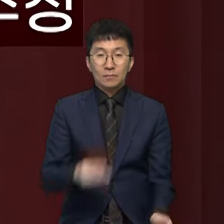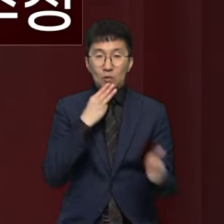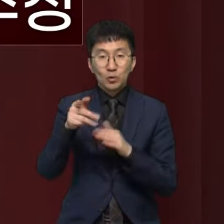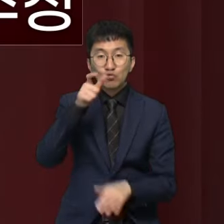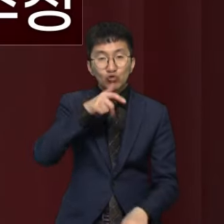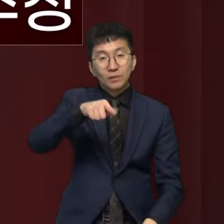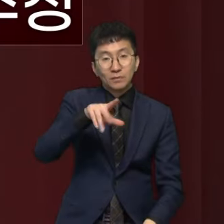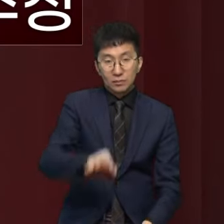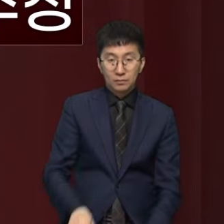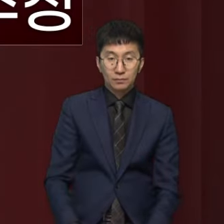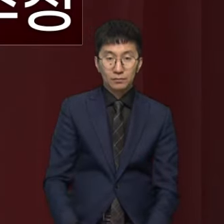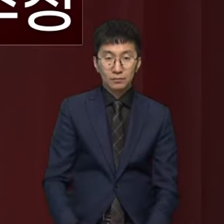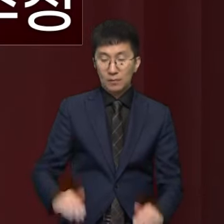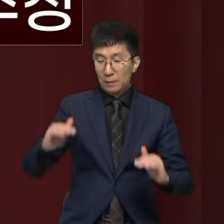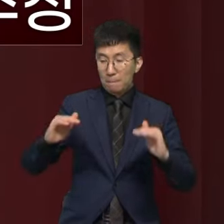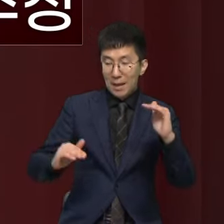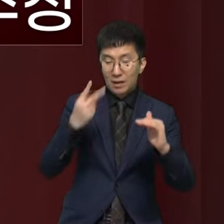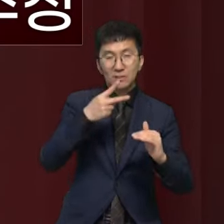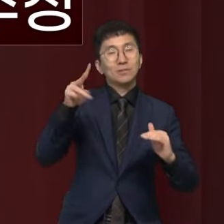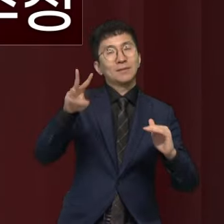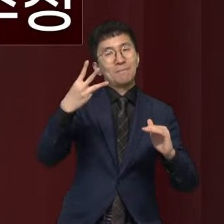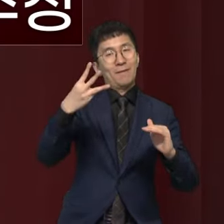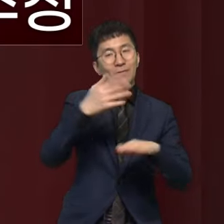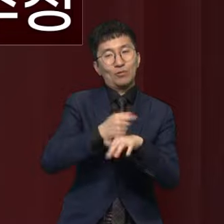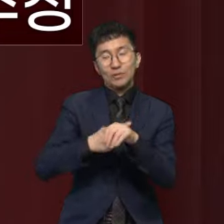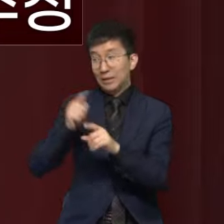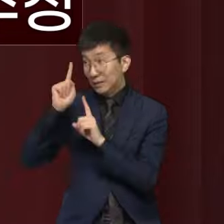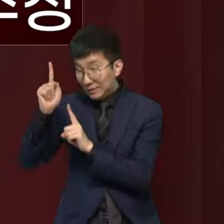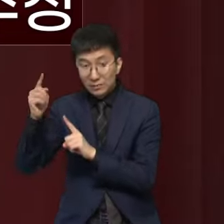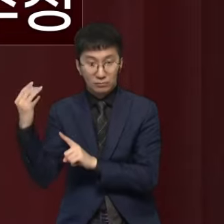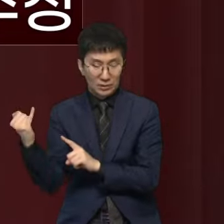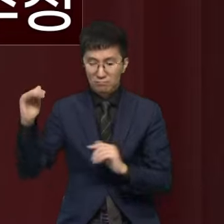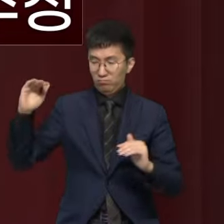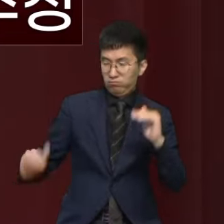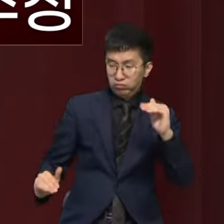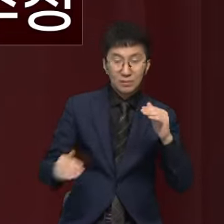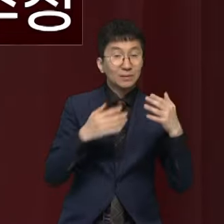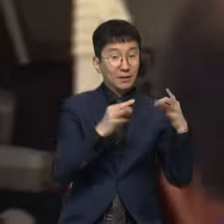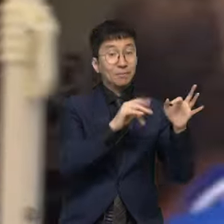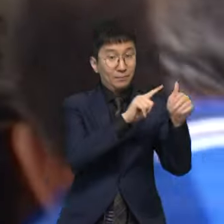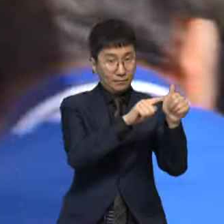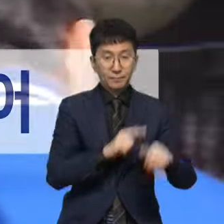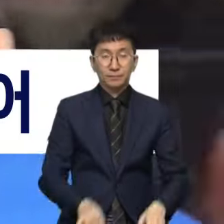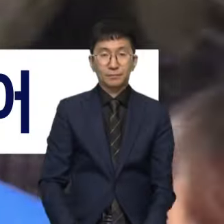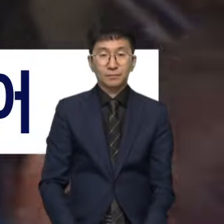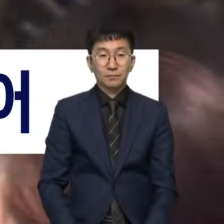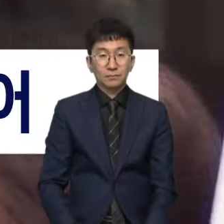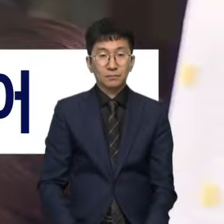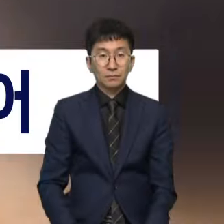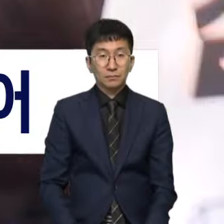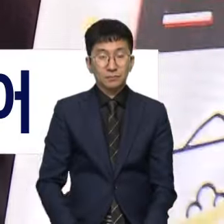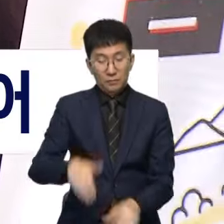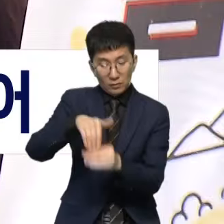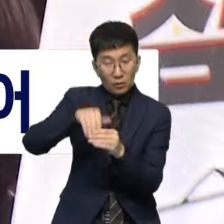(기자) 경기 수원정에서 2,300여 표 차이로 국민의힘 이수정 후보를 누르고 당선된 민주당 김준혁 후보. 선거 기간 내내 박정희 전 대통령과